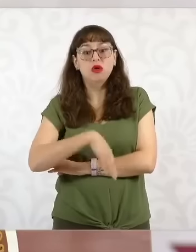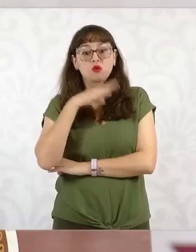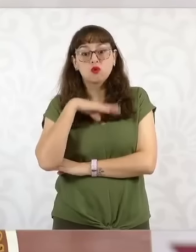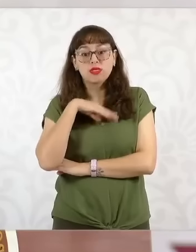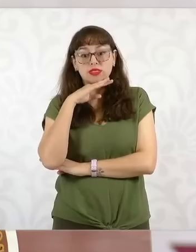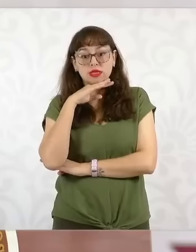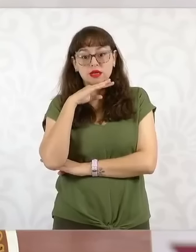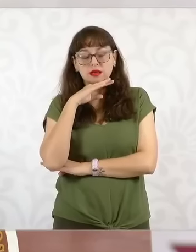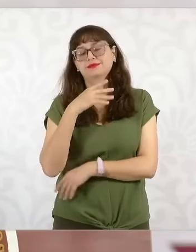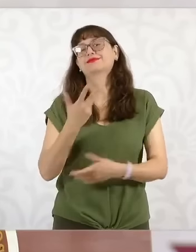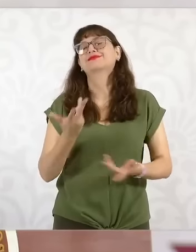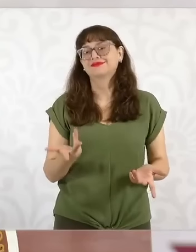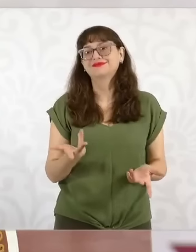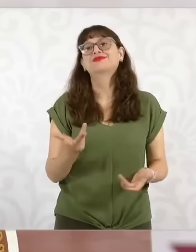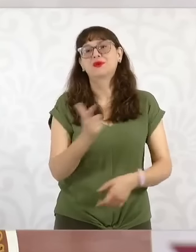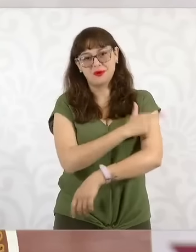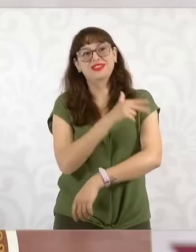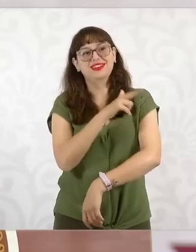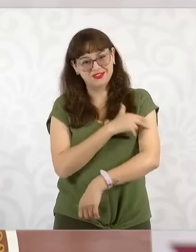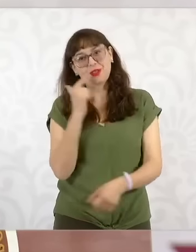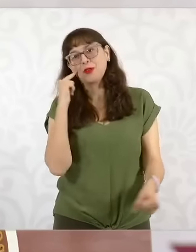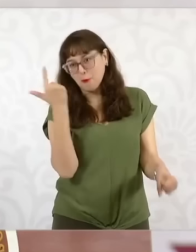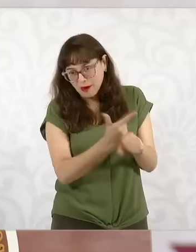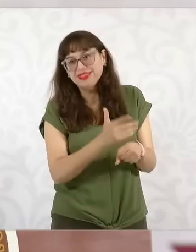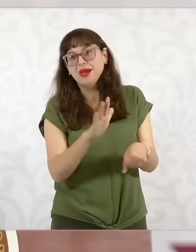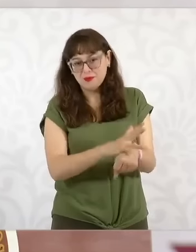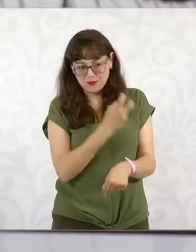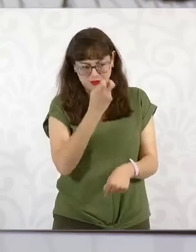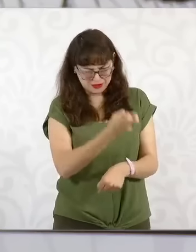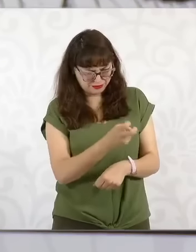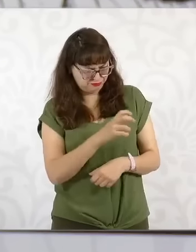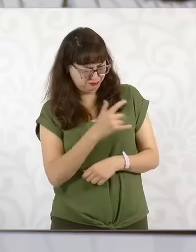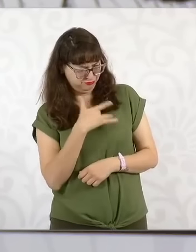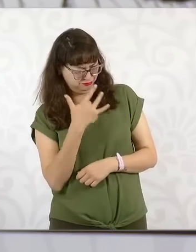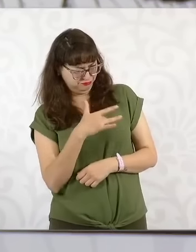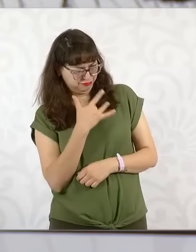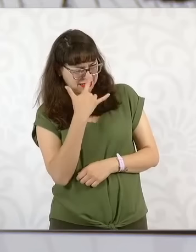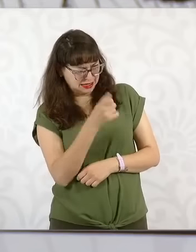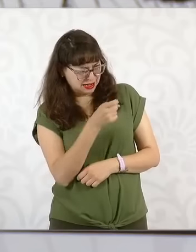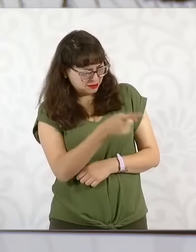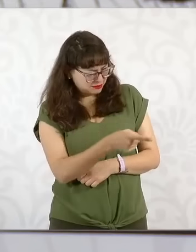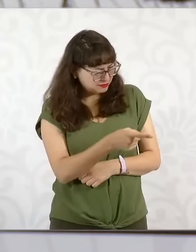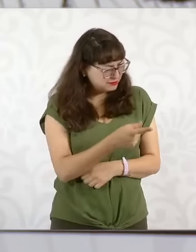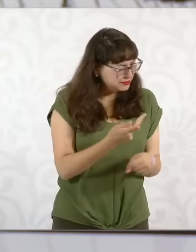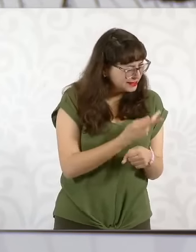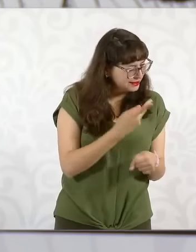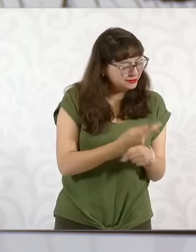Nacional quien hace este operativo al darse cuenta que hay un centro de procesamiento de combustible.